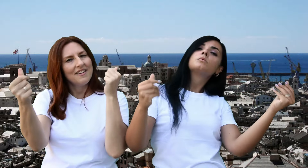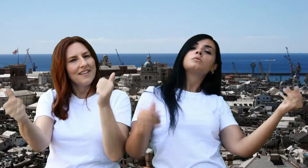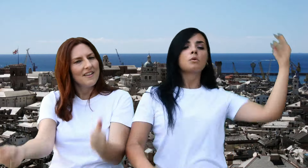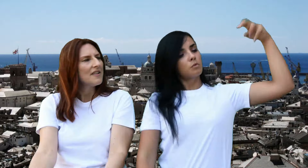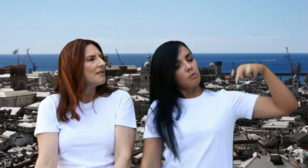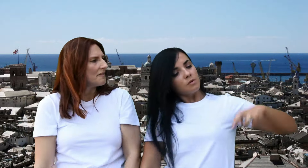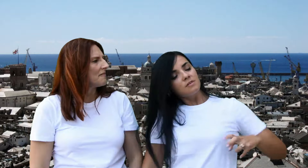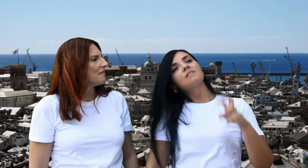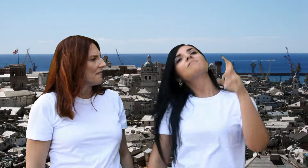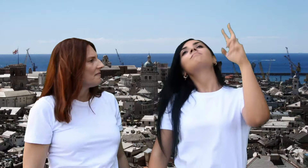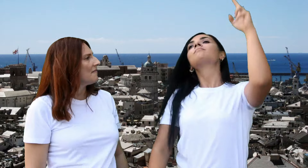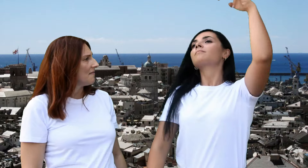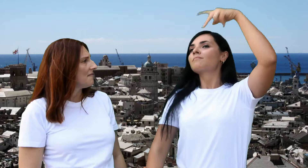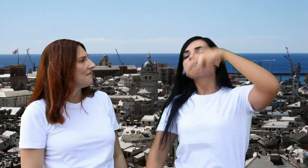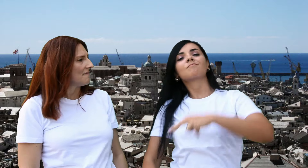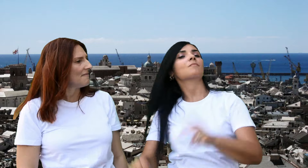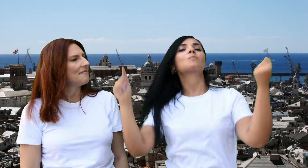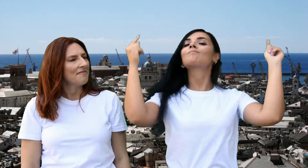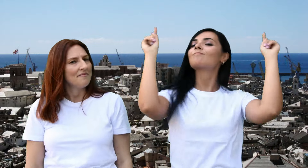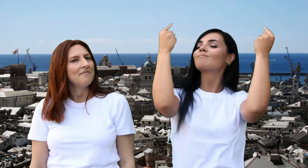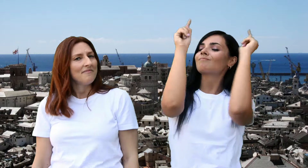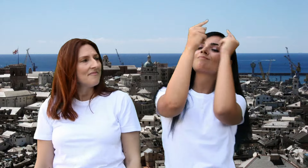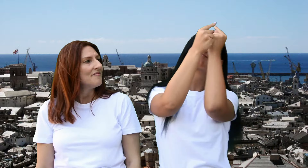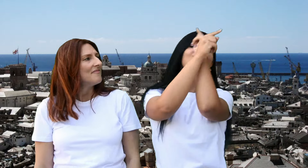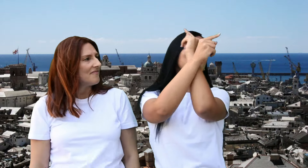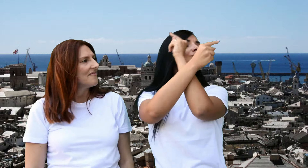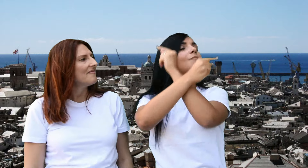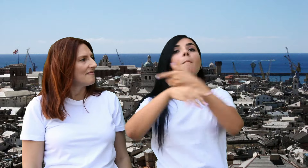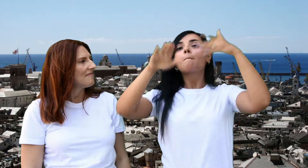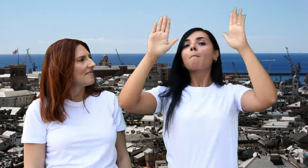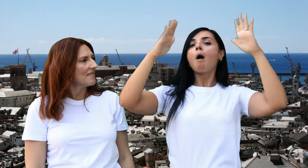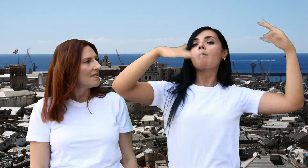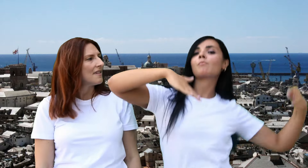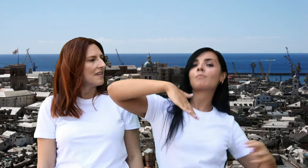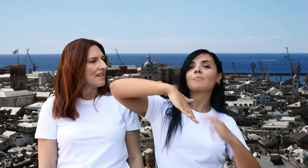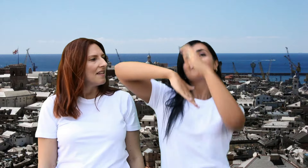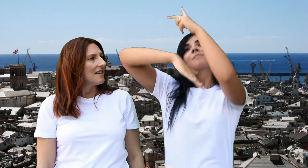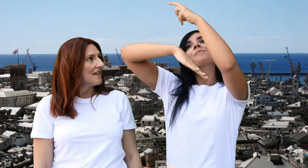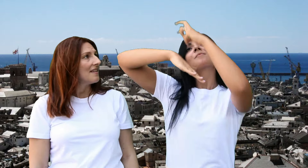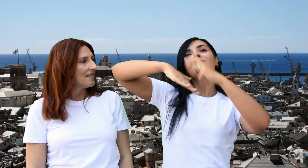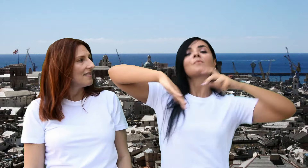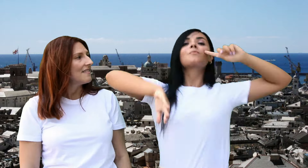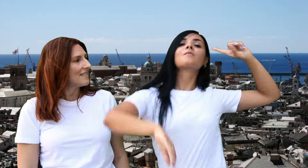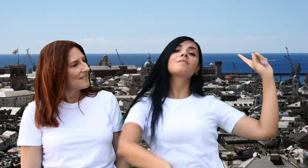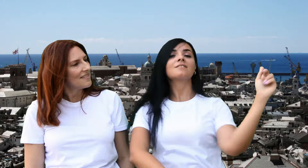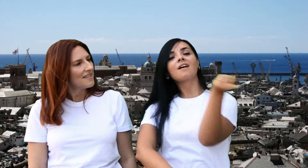C'è chi scende e c'è chi sale ma oltre a quelle scale, sai ci sono soluzioni a misura universale!